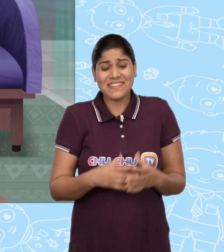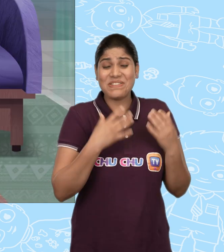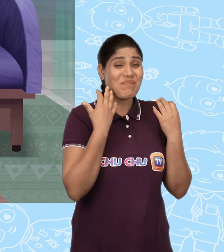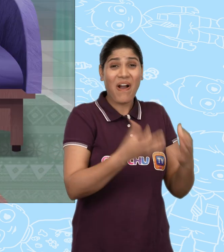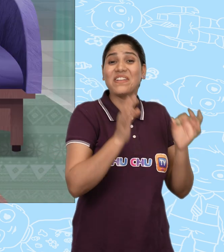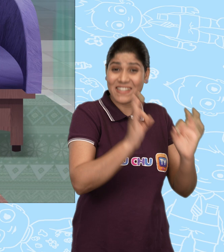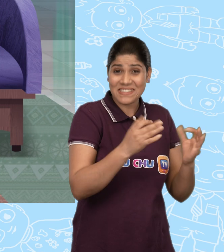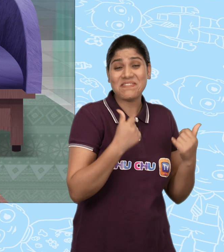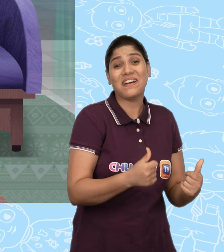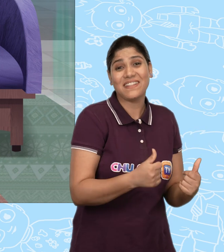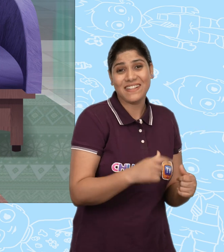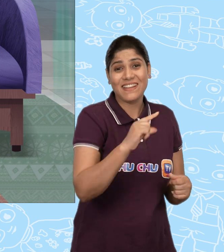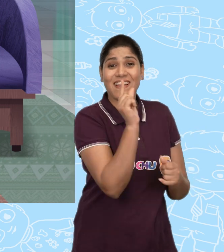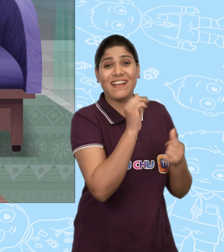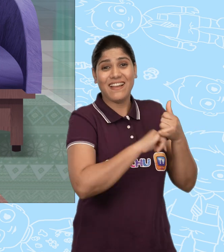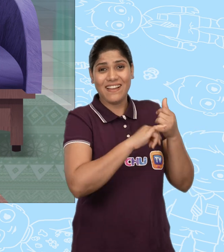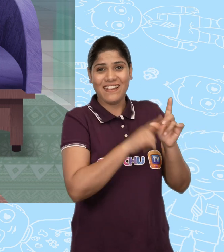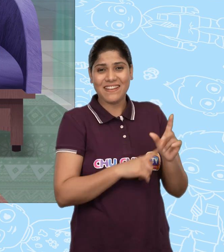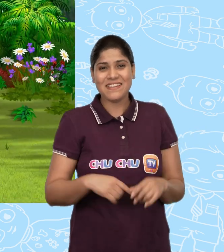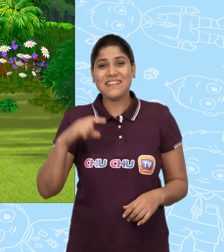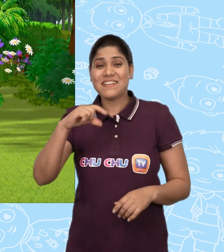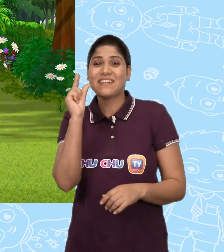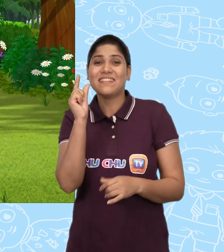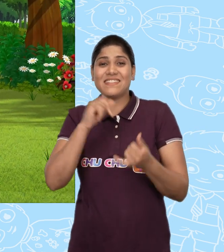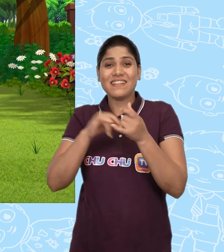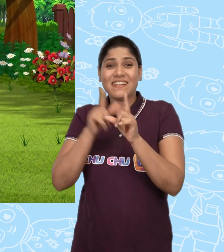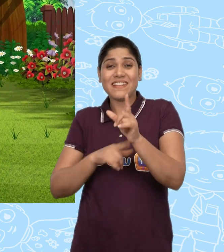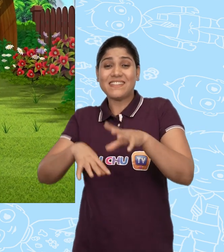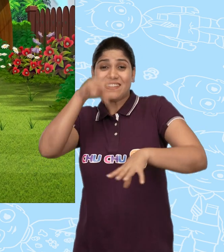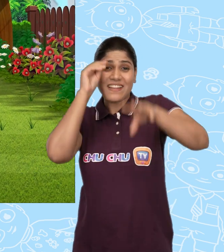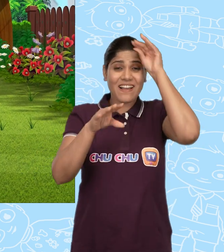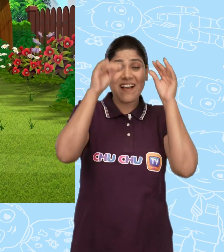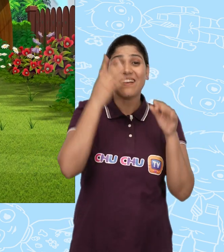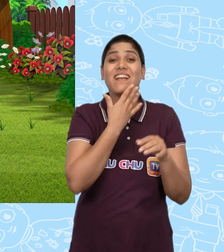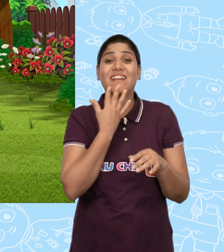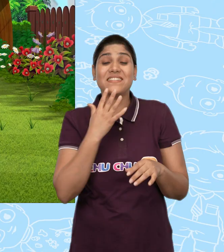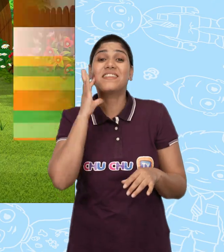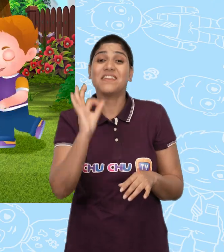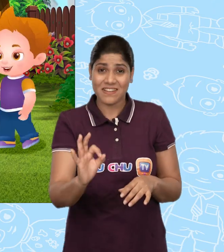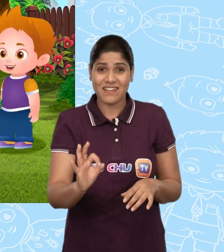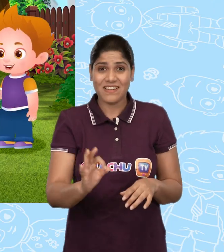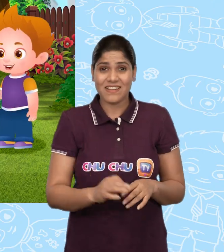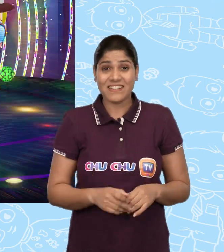ये तो बहुत अच्छी बात है कसली. कस्सली ने सीखा की रंग कितने ज़रूरी होते हैं।